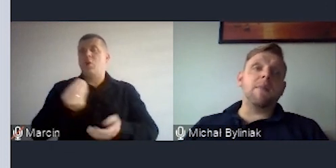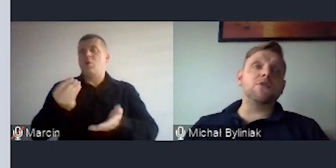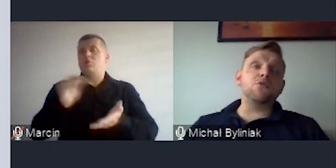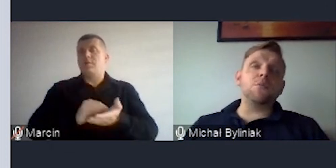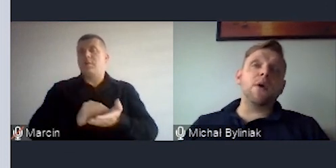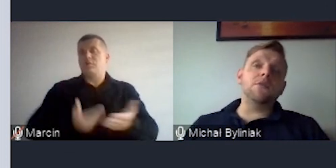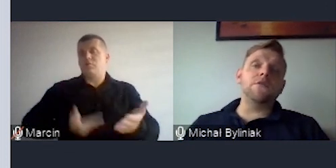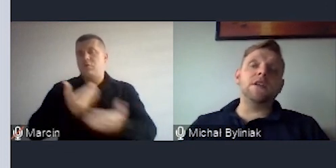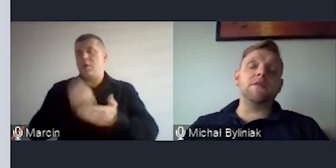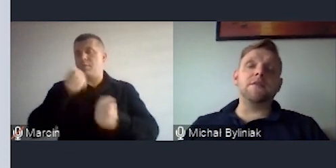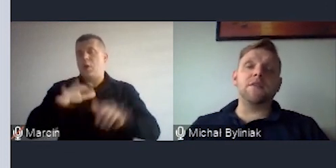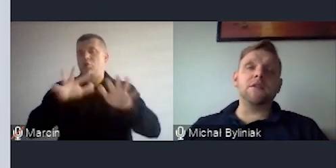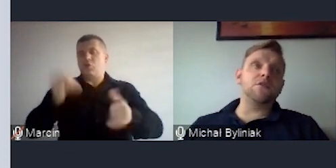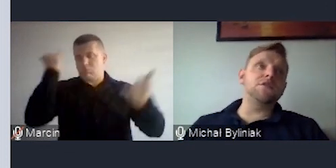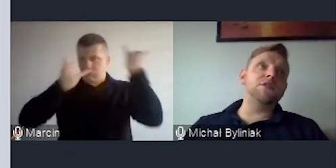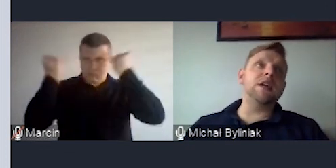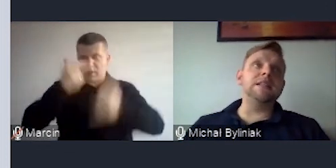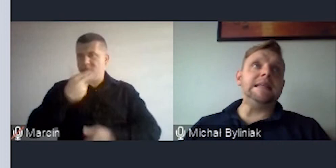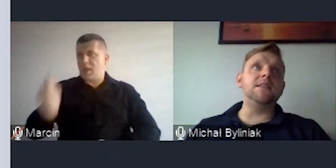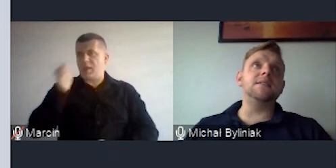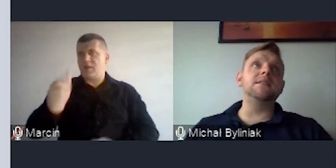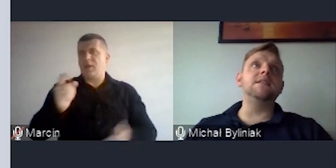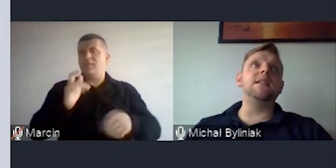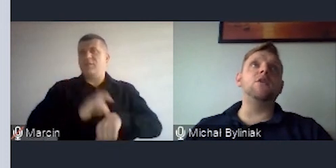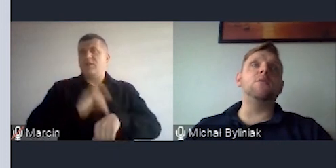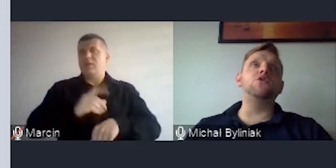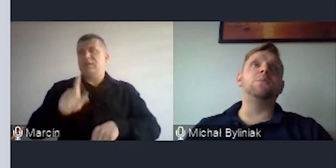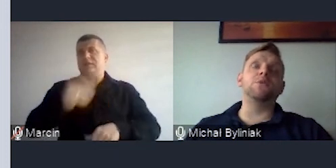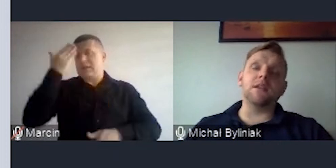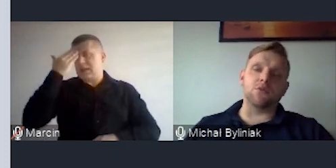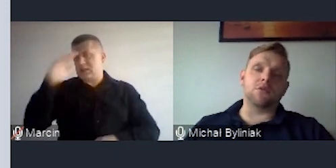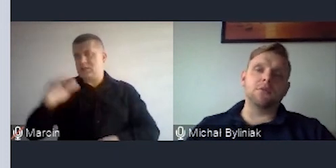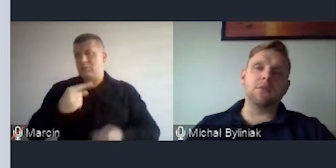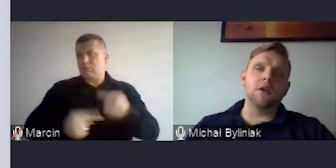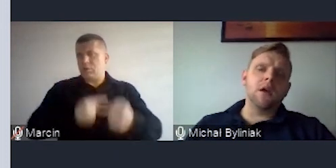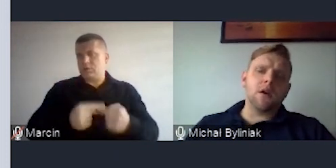Bardzo dużo błędów i niekwalifikowalności wynika nie tyle z nieznajomości procedur,